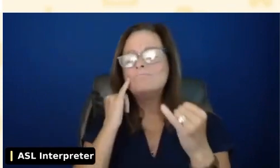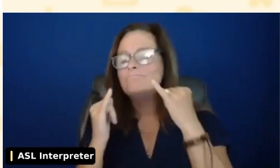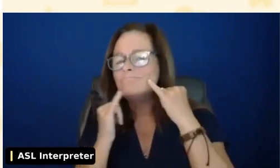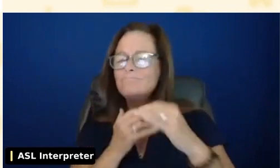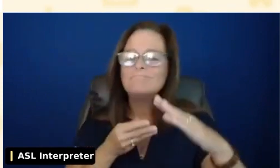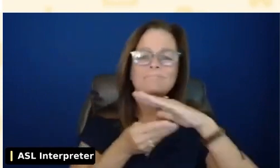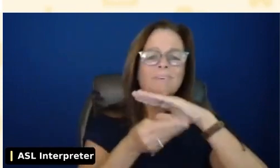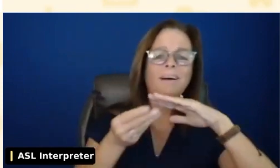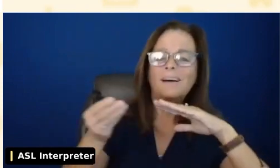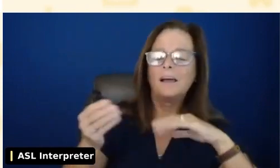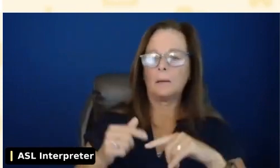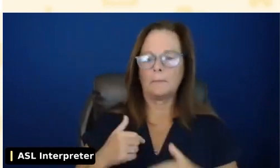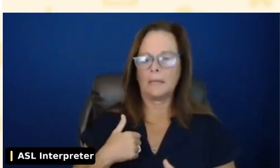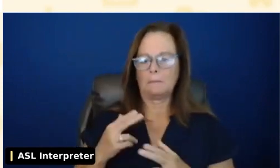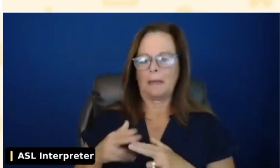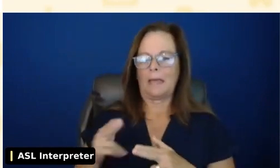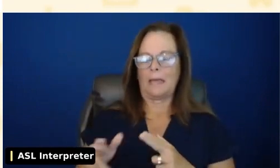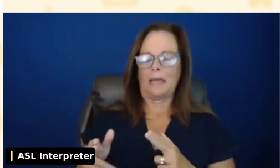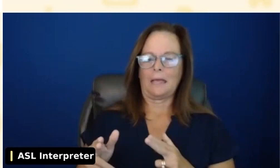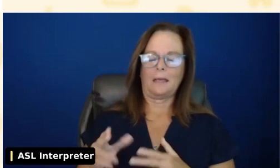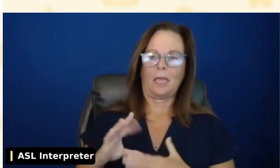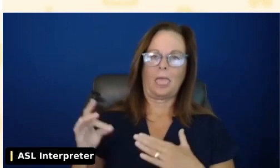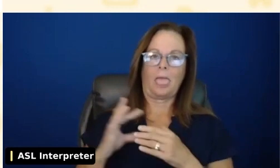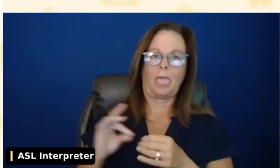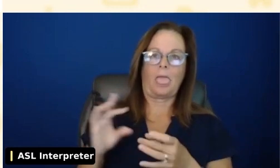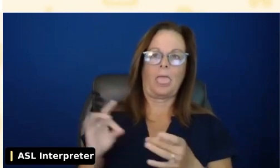y yo con mi pequeña plataforma diciéndote que no uses las superposiciones porque soy traviesa.